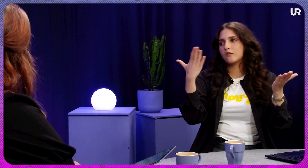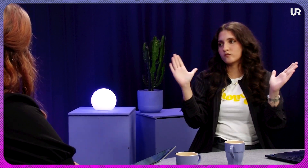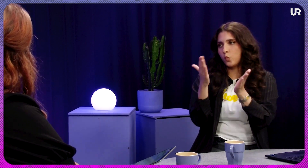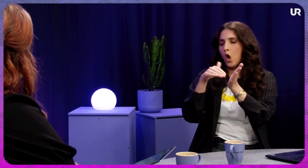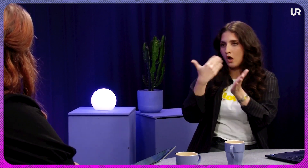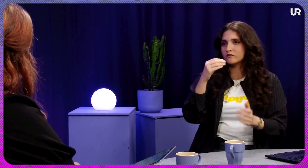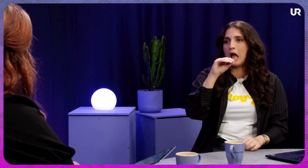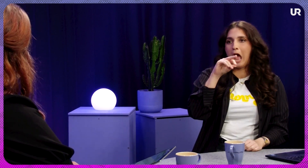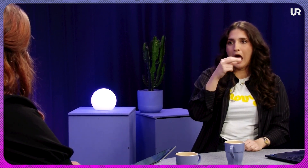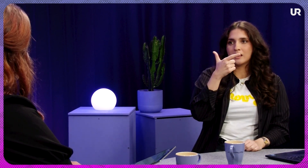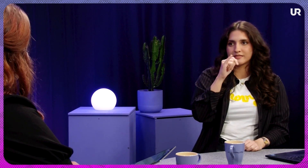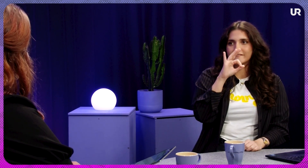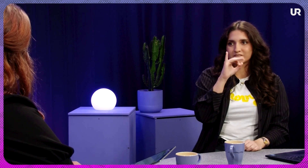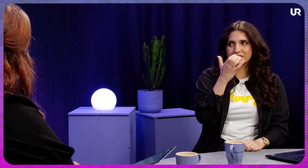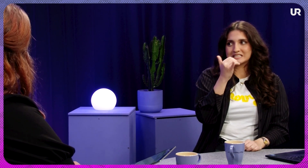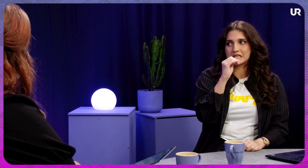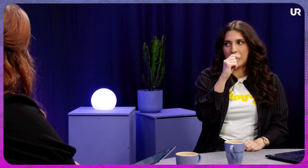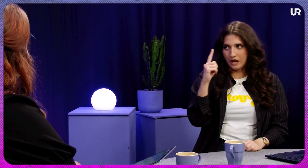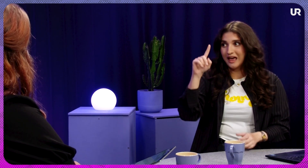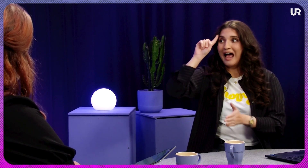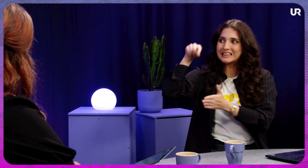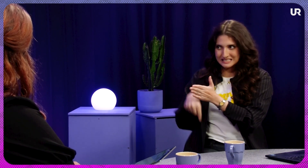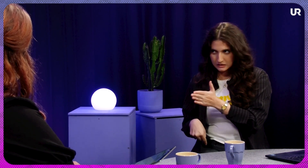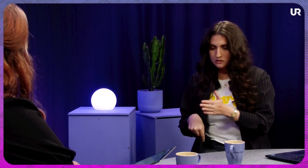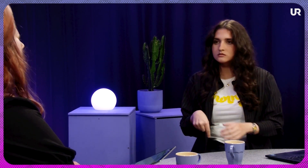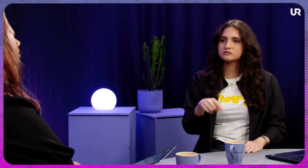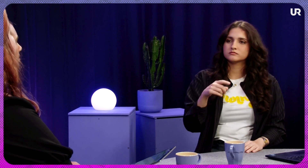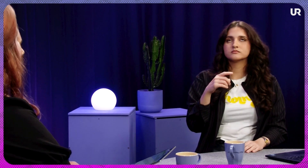AI står för artificiell intelligens.